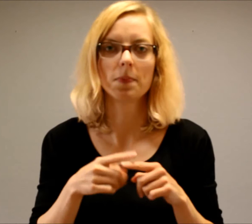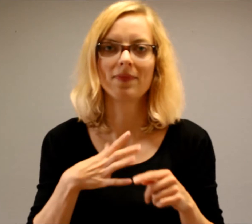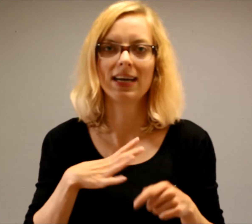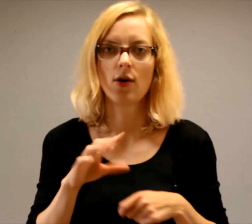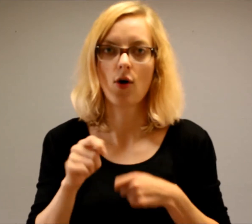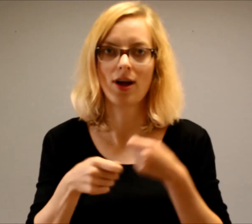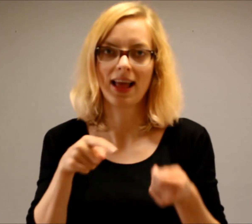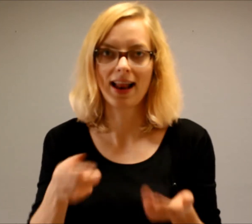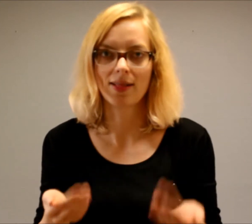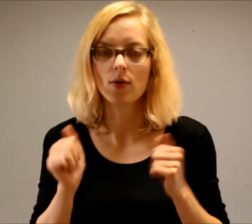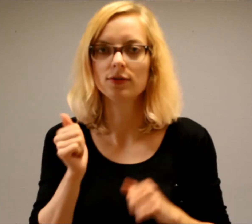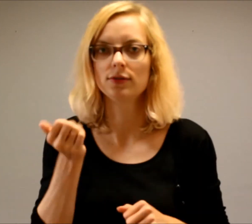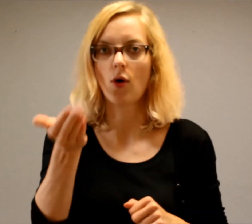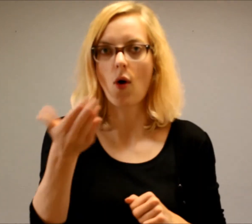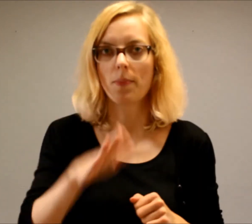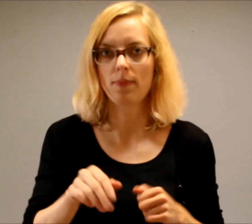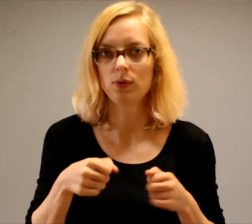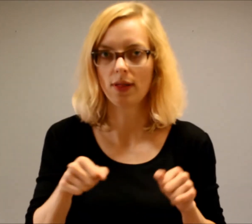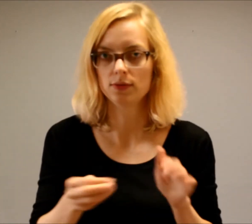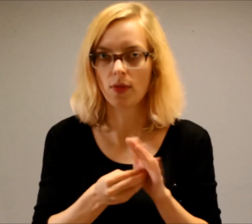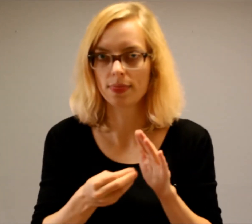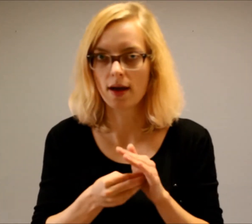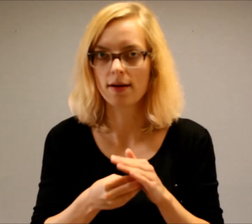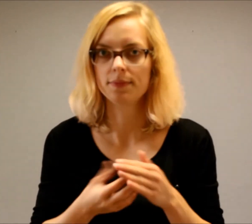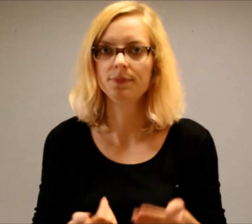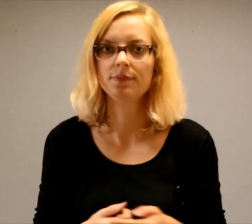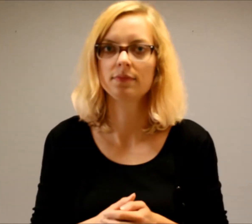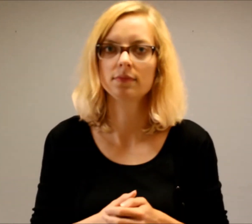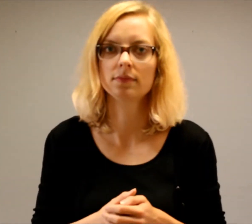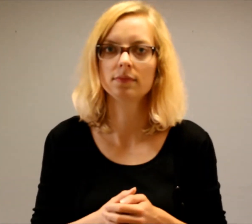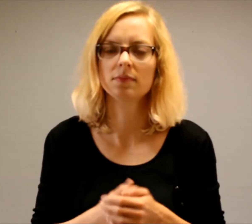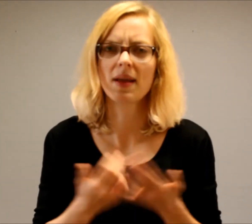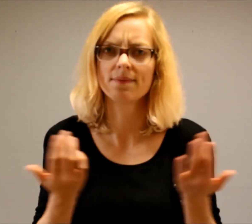som vil gjøre det lett å søke om prosjektstøtte.